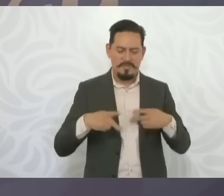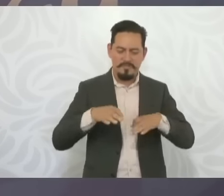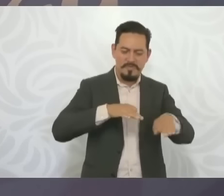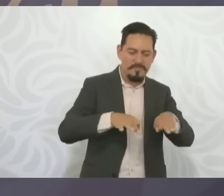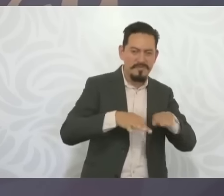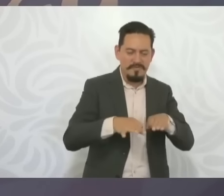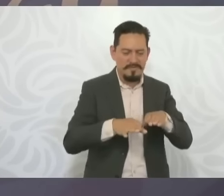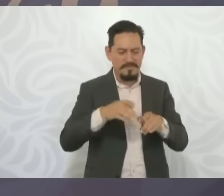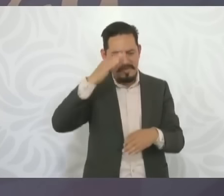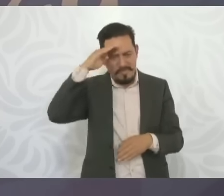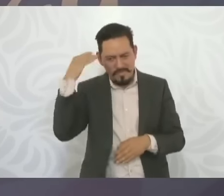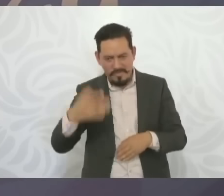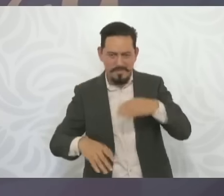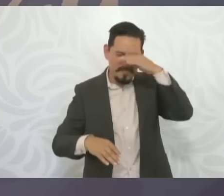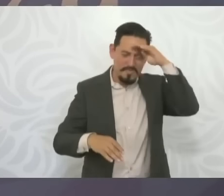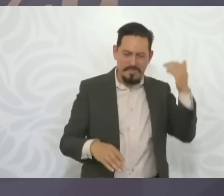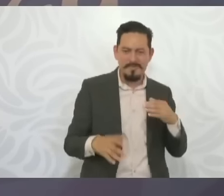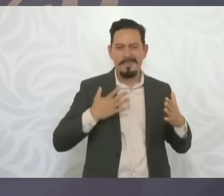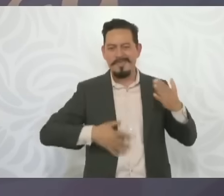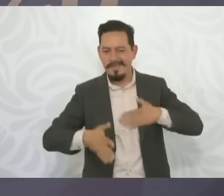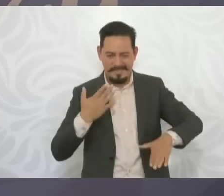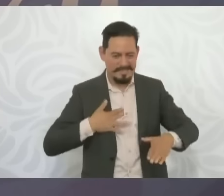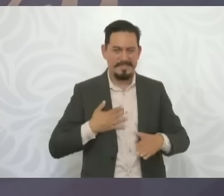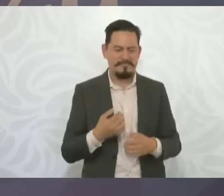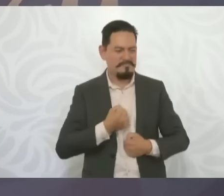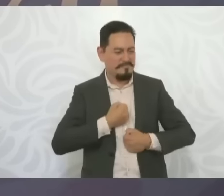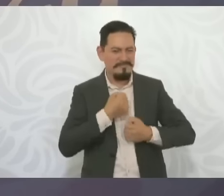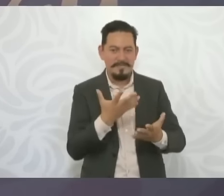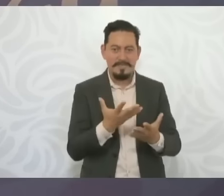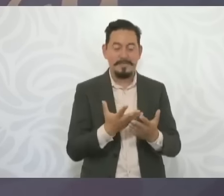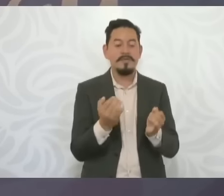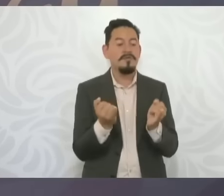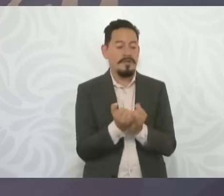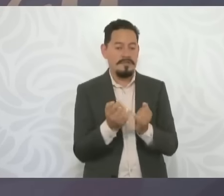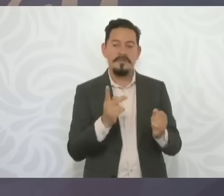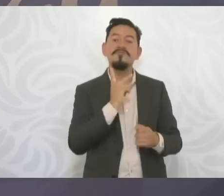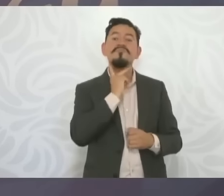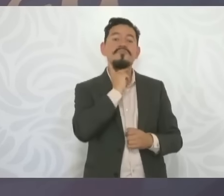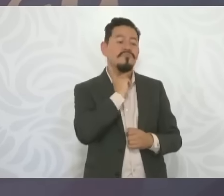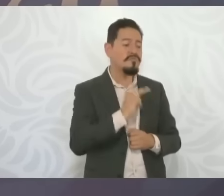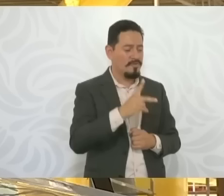en pozos, talleres y refinerías, así como del uso del petróleo mexicano para sostener la guerra.